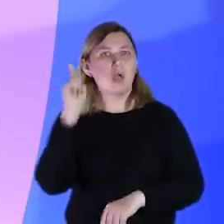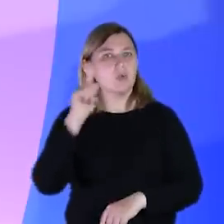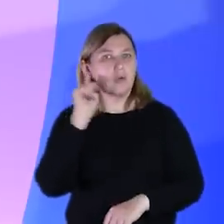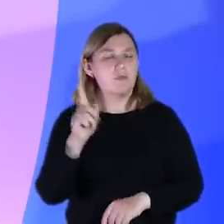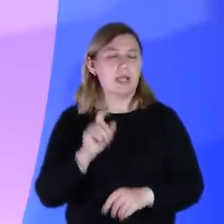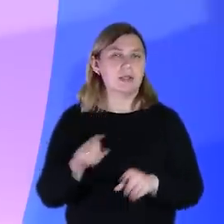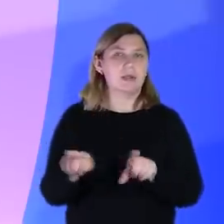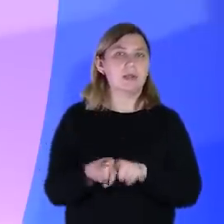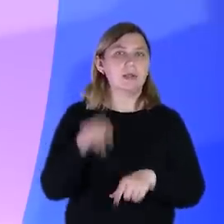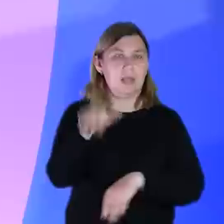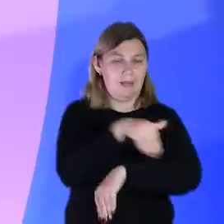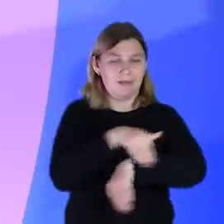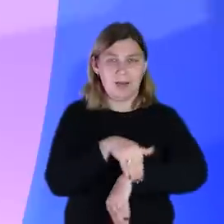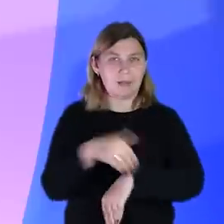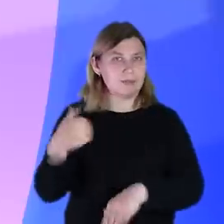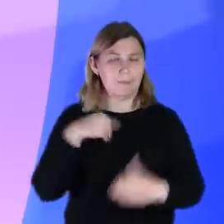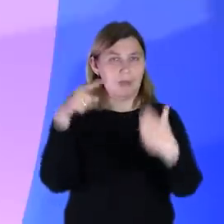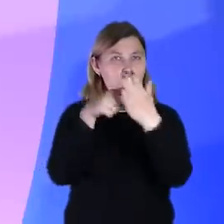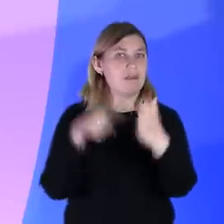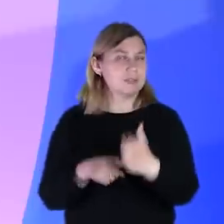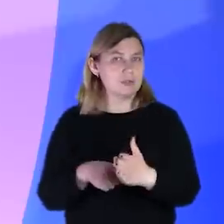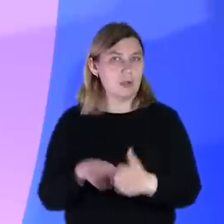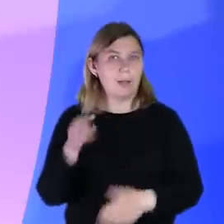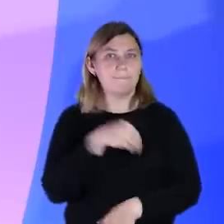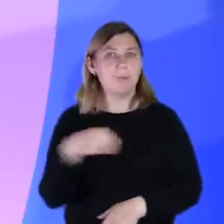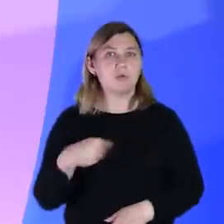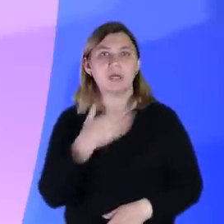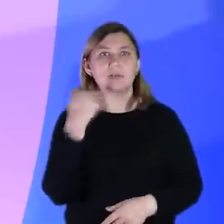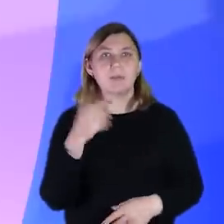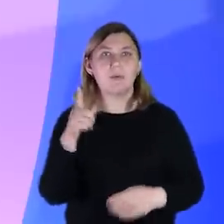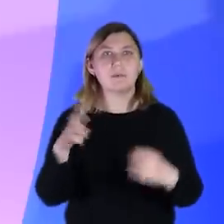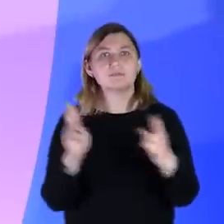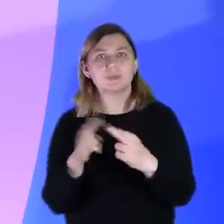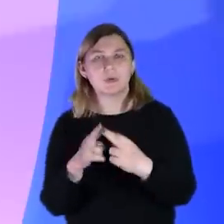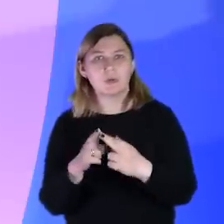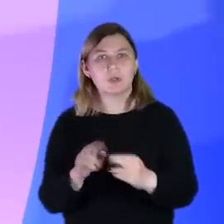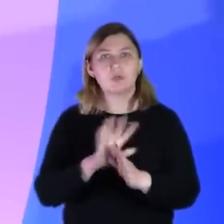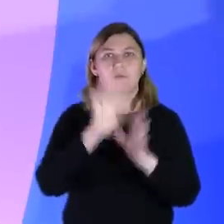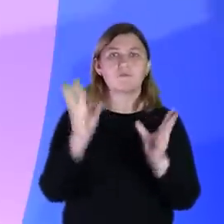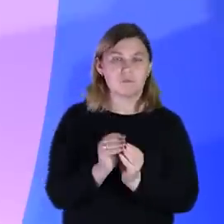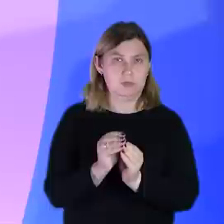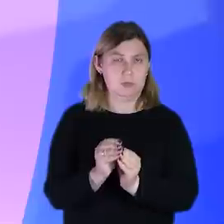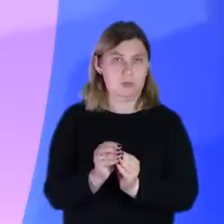i Sejneńszczyzny. I ta linia graniczna nie była wytyczona. Polska nie miała stosunków dyplomatycznych z Litwą. To wszystko potęgowało to,